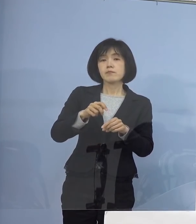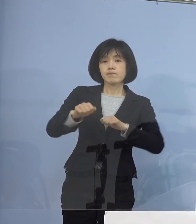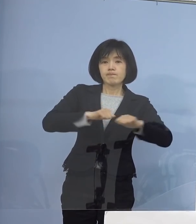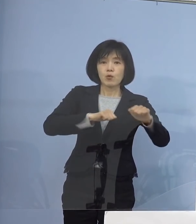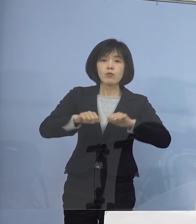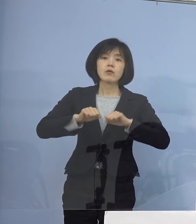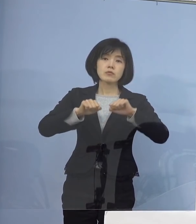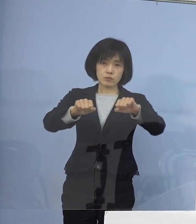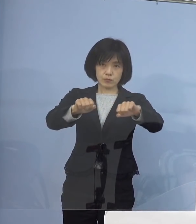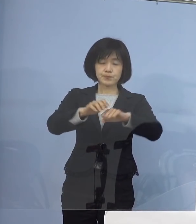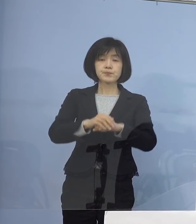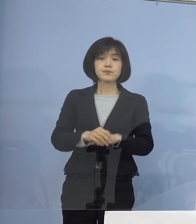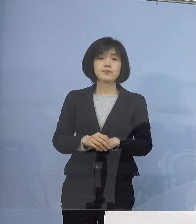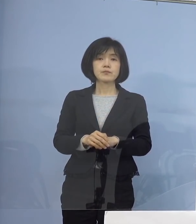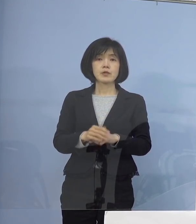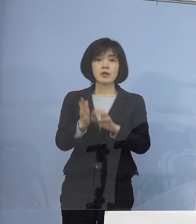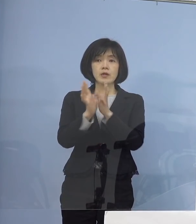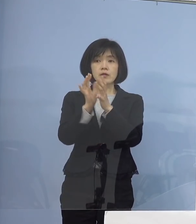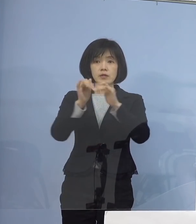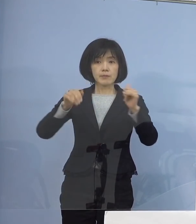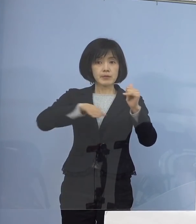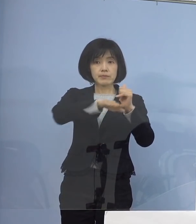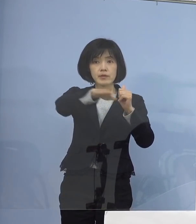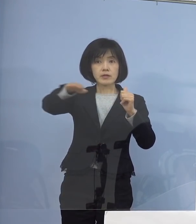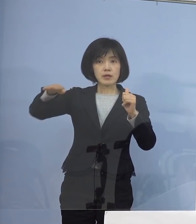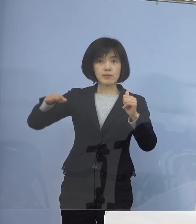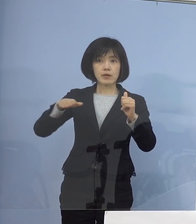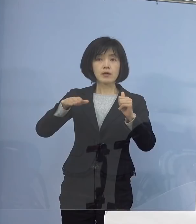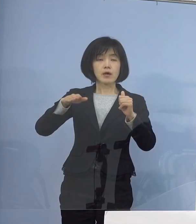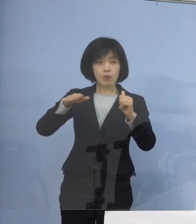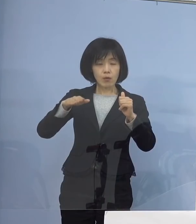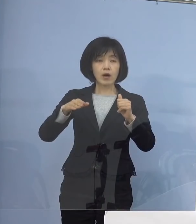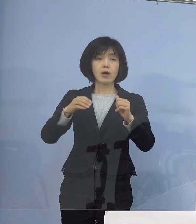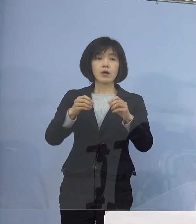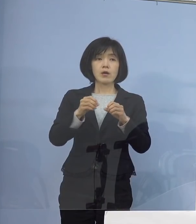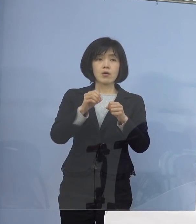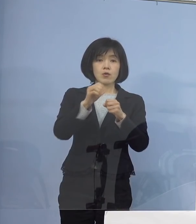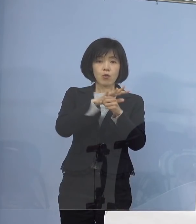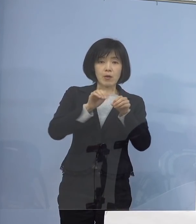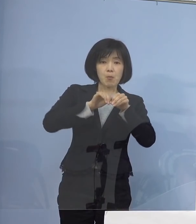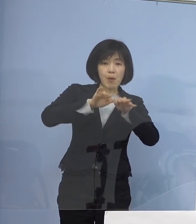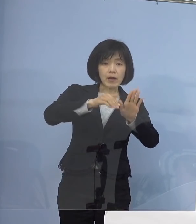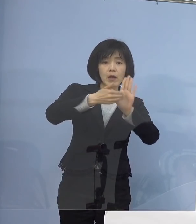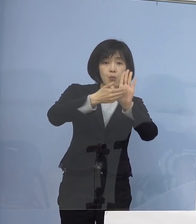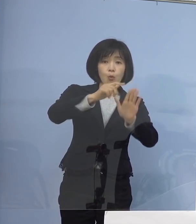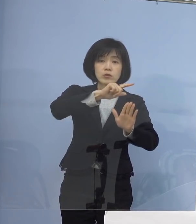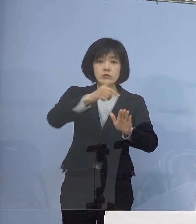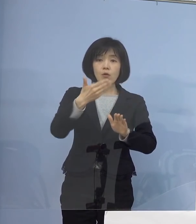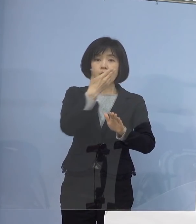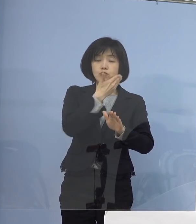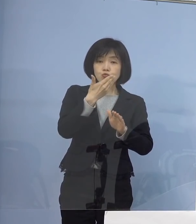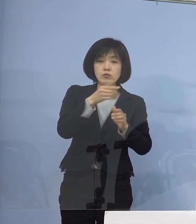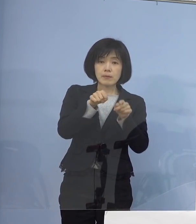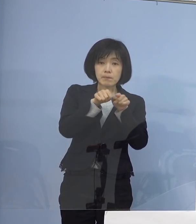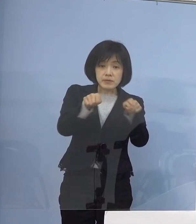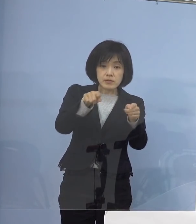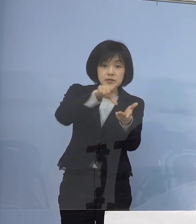また県民の皆様方におかれましては 「まん延防止等重点措置区域」